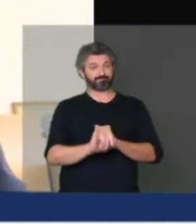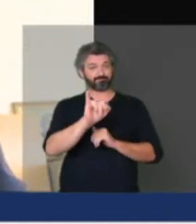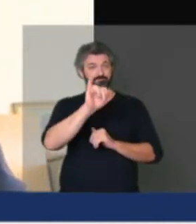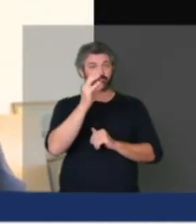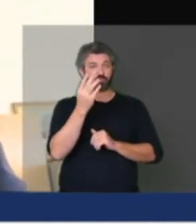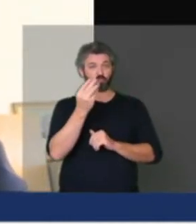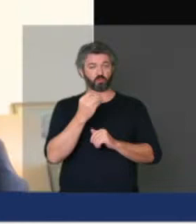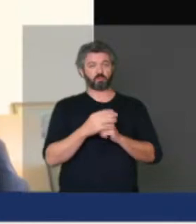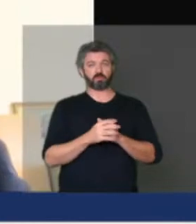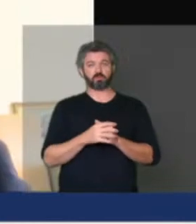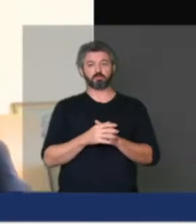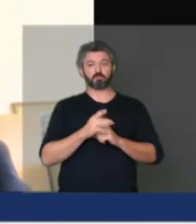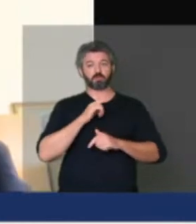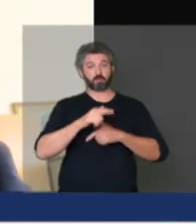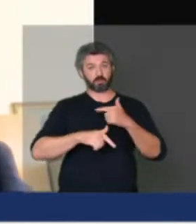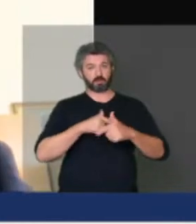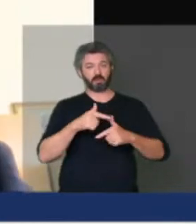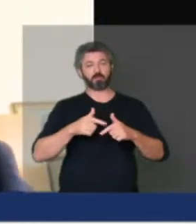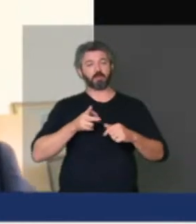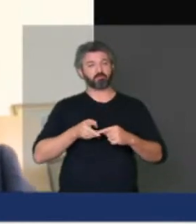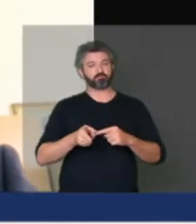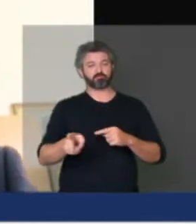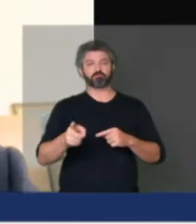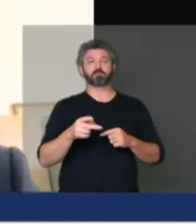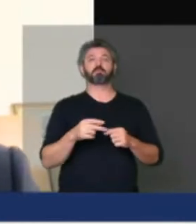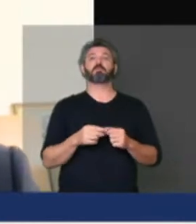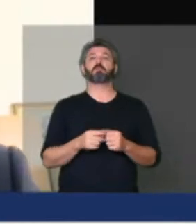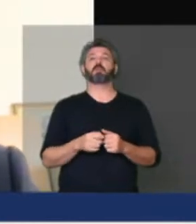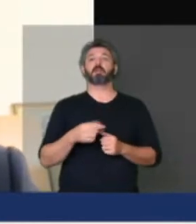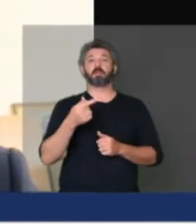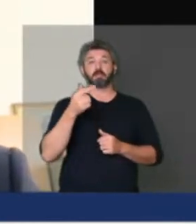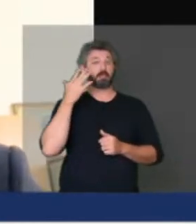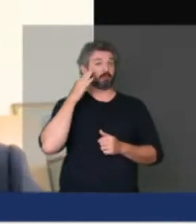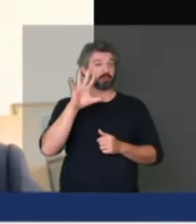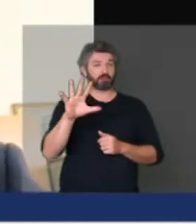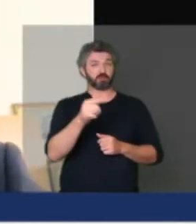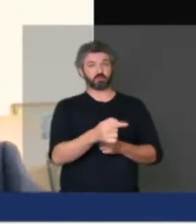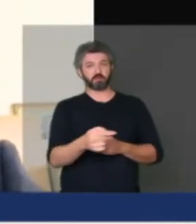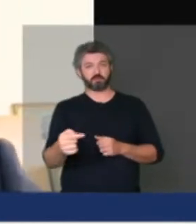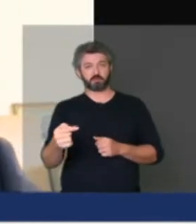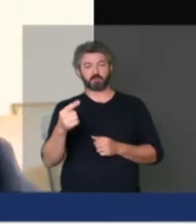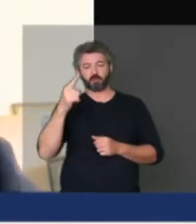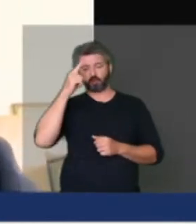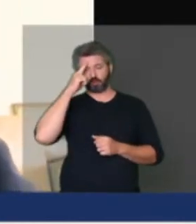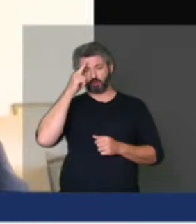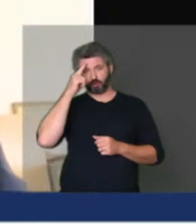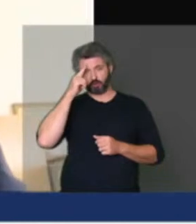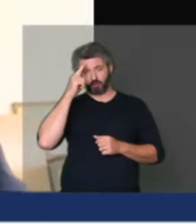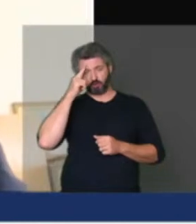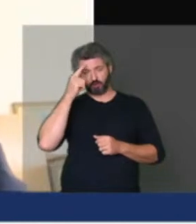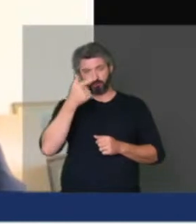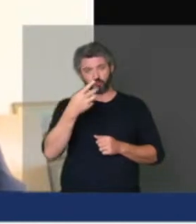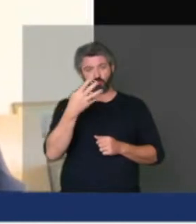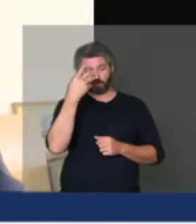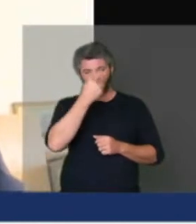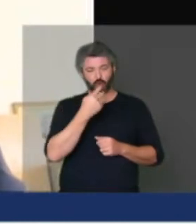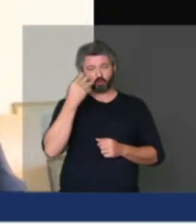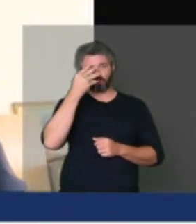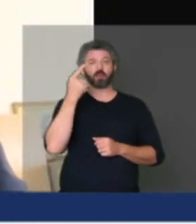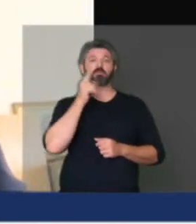ATUAÇÃO PERMANENTE E CONSTANTE. SETE DIAS POR SEMANA, 24 HORAS NO AR PARA PODER ATENDER ESSA DEMANDA DOS CRIMES QUE ACONTECE NOS MEIOS TECNOLÓGICOS, ESPECIALMENTE